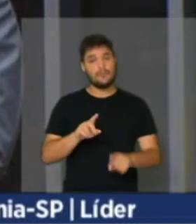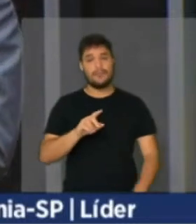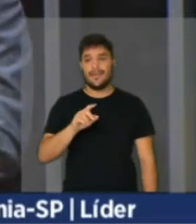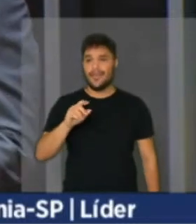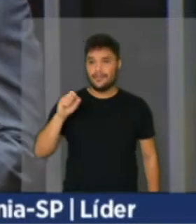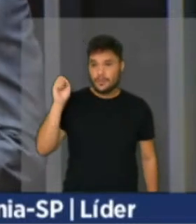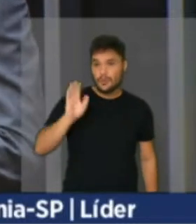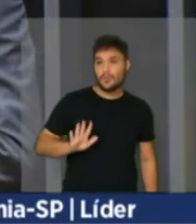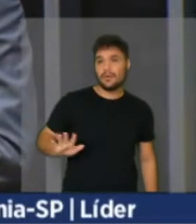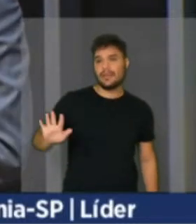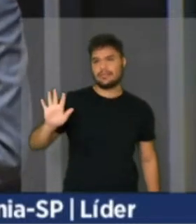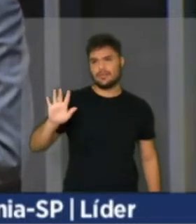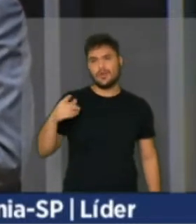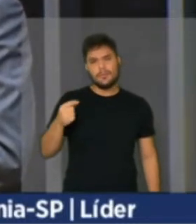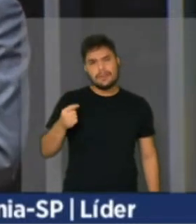MOMENTO QUE VIVE NOSSO... NOSSO, QUE É EXTREMAMENTE